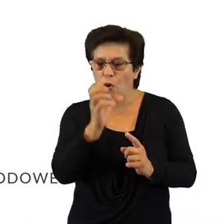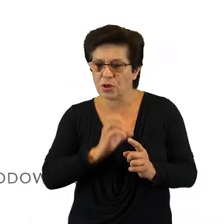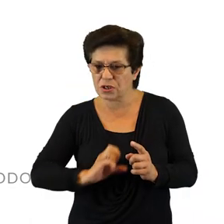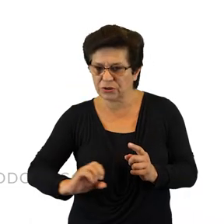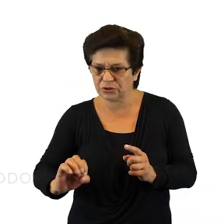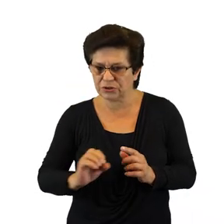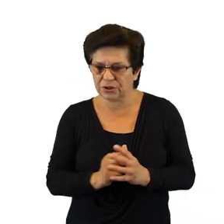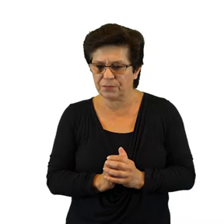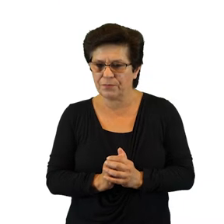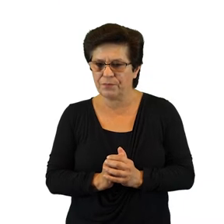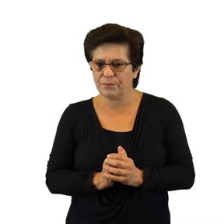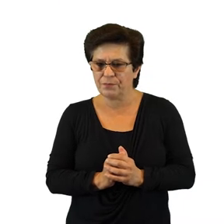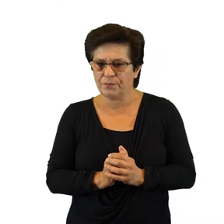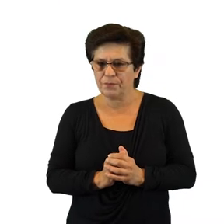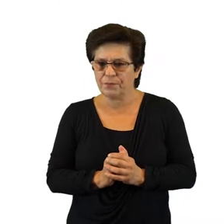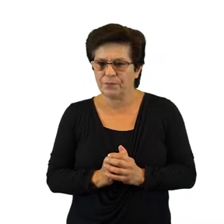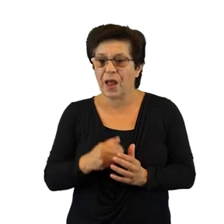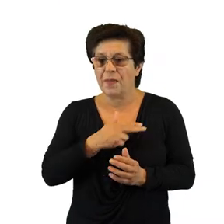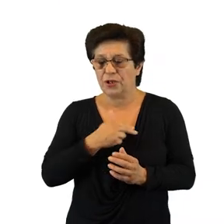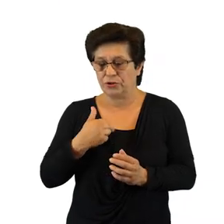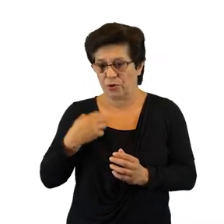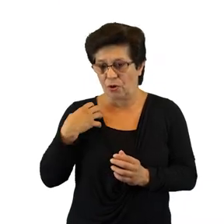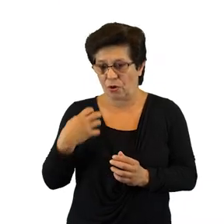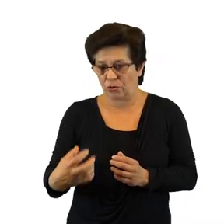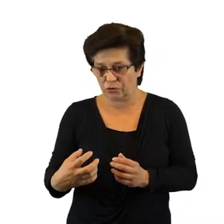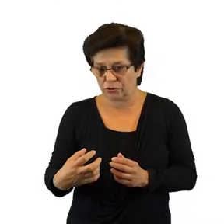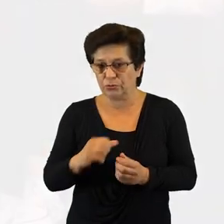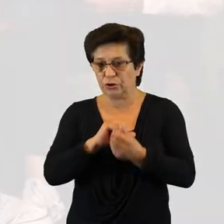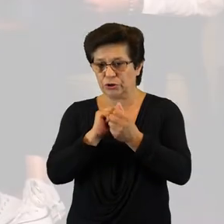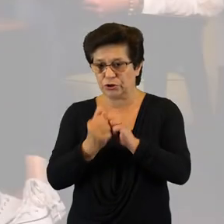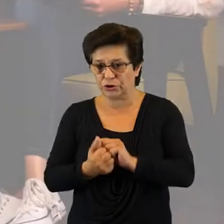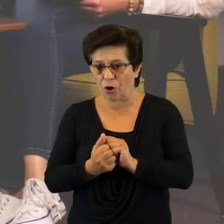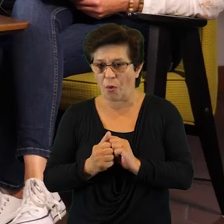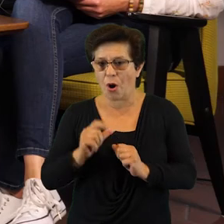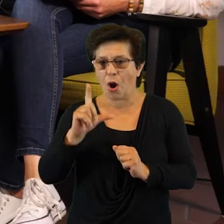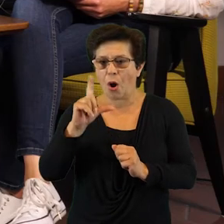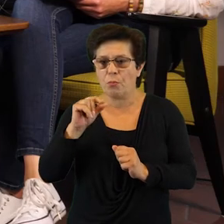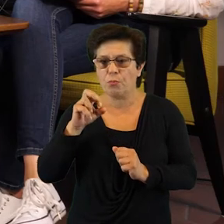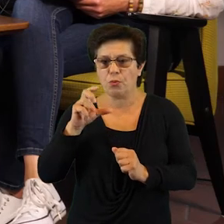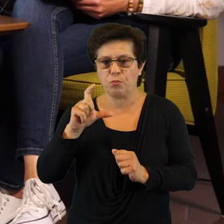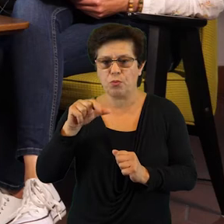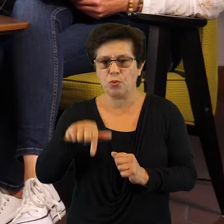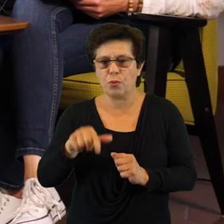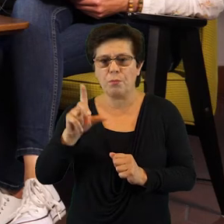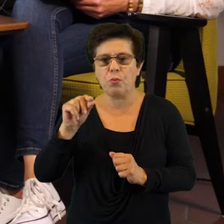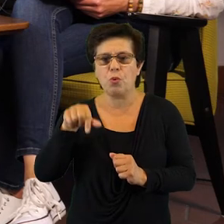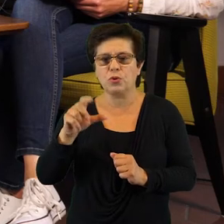a naszymi gośćmi są pani Joanna Kuciel-Frydryszak. Dzień dobry. - Dzień dobry.